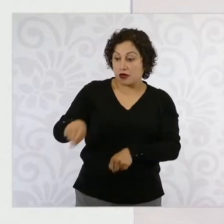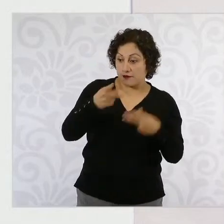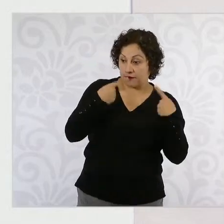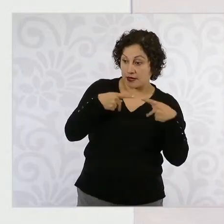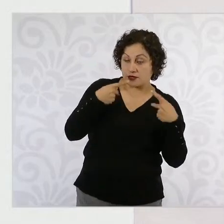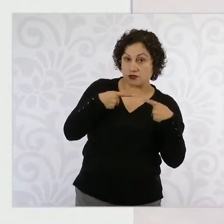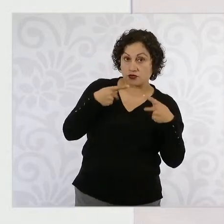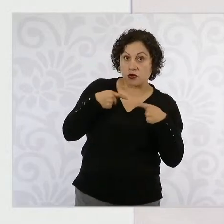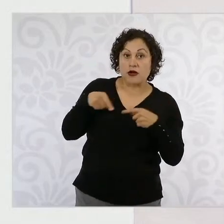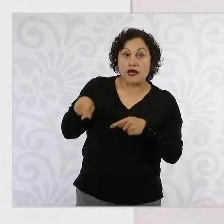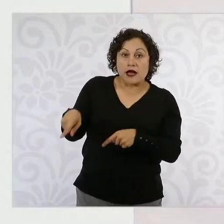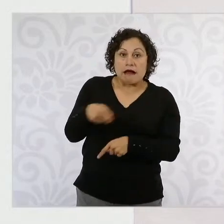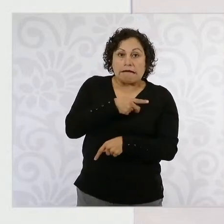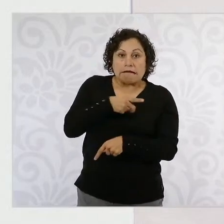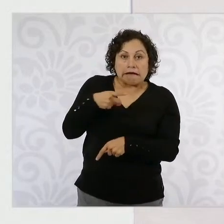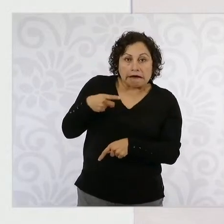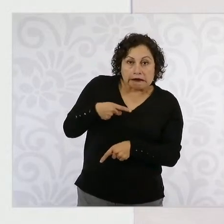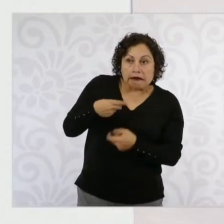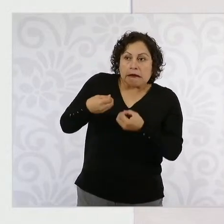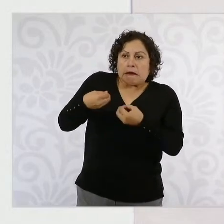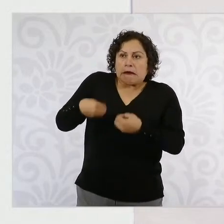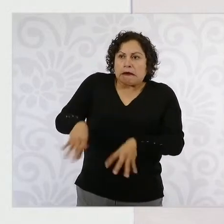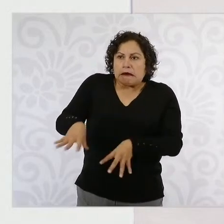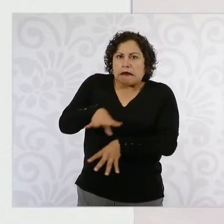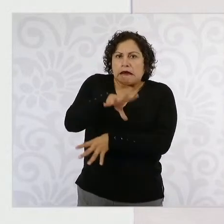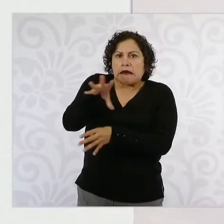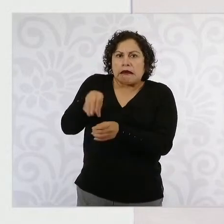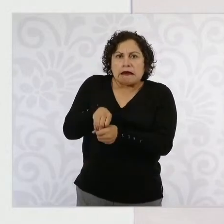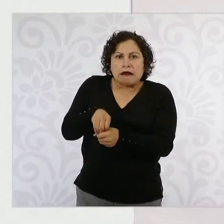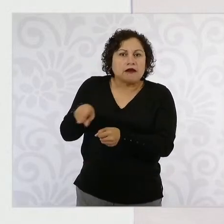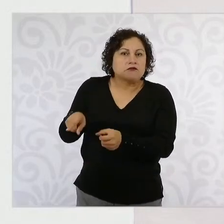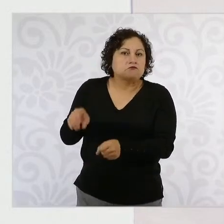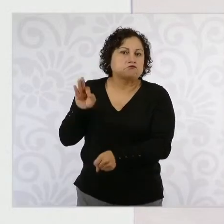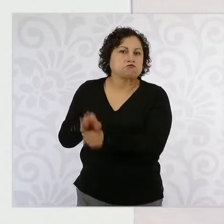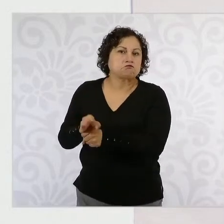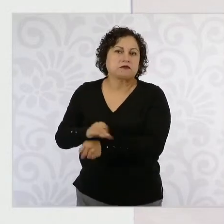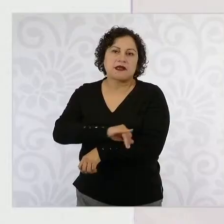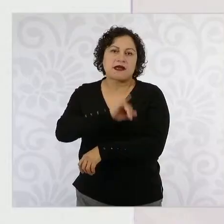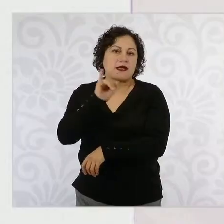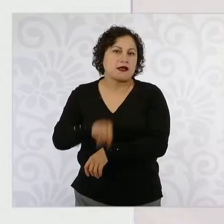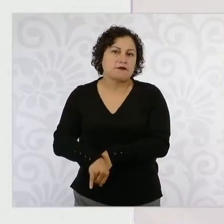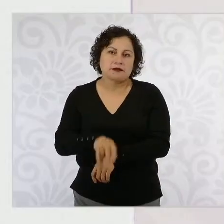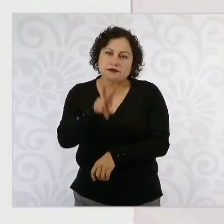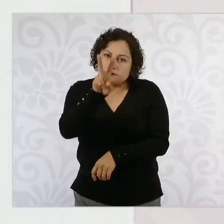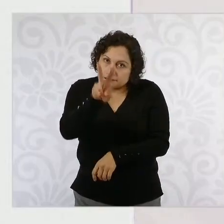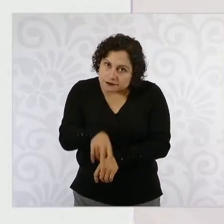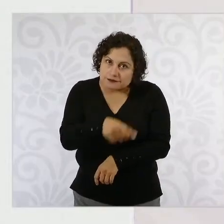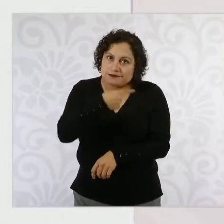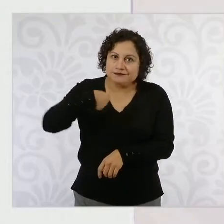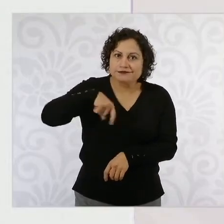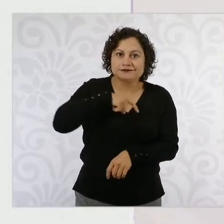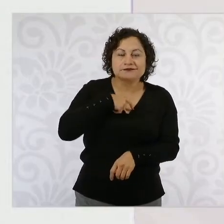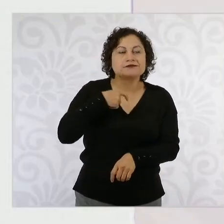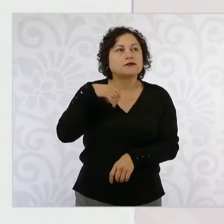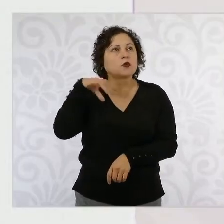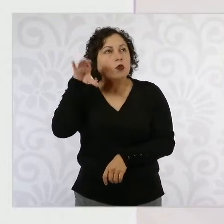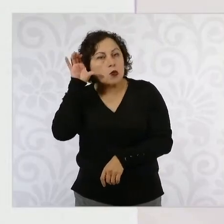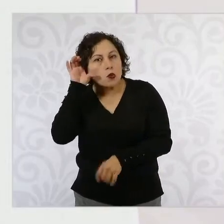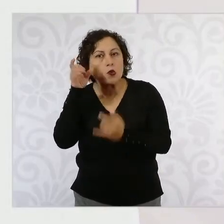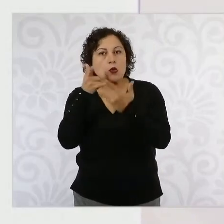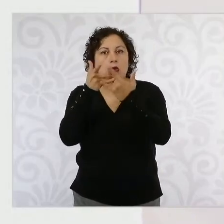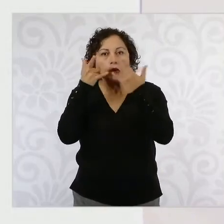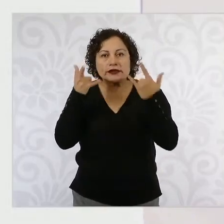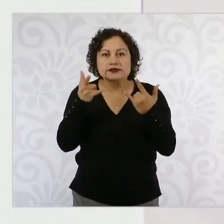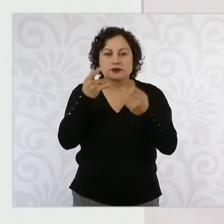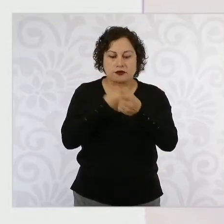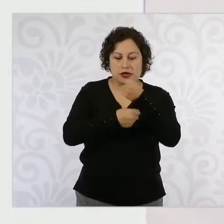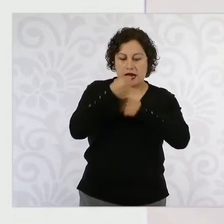perdieron todo haí historias que uno conoce de personas que en el 94 perdieron casa perdieron